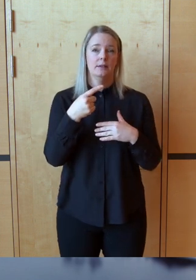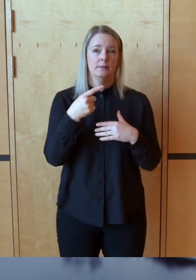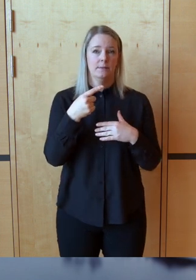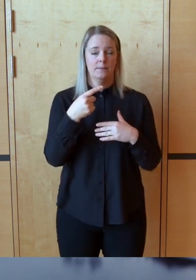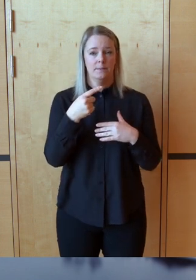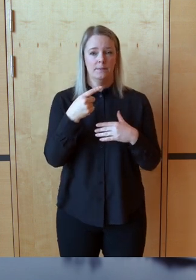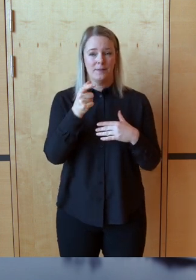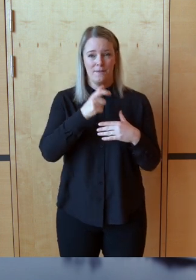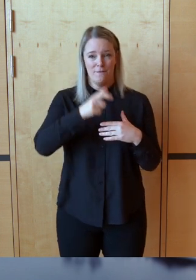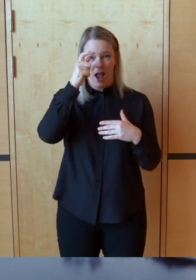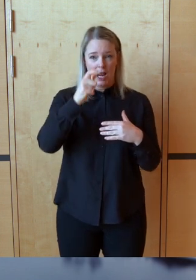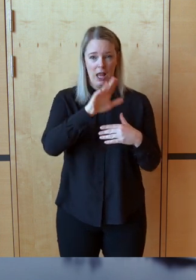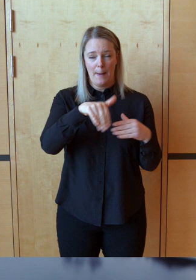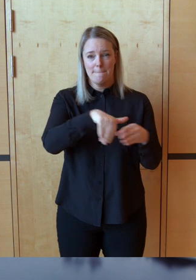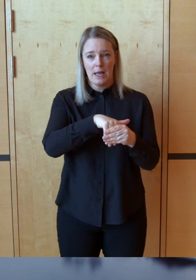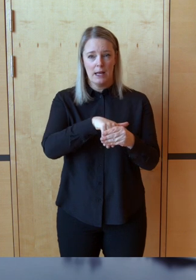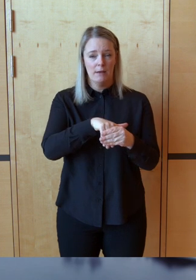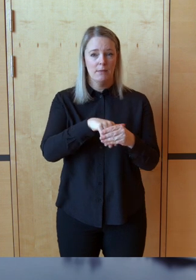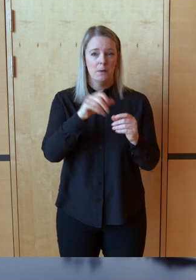Fackets medlemmar när ni går emot Hunden vill också ha svar på